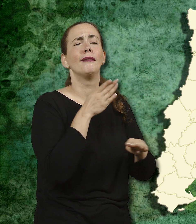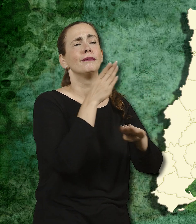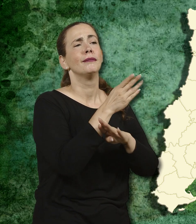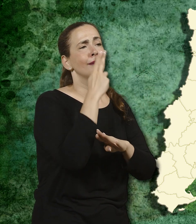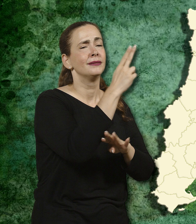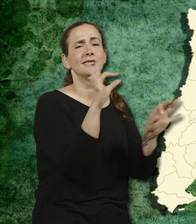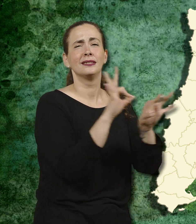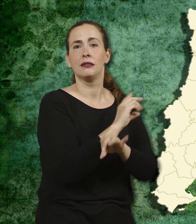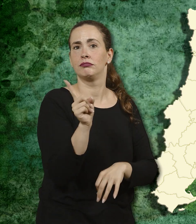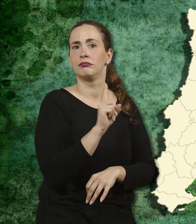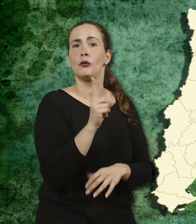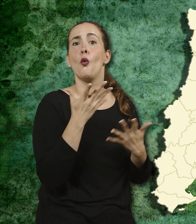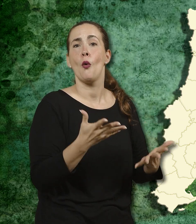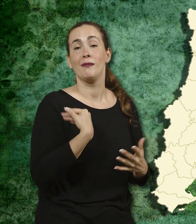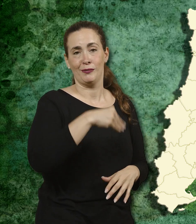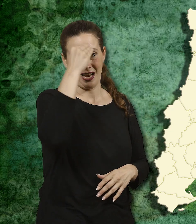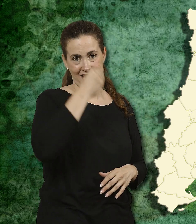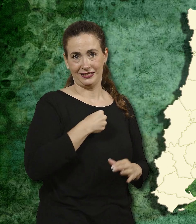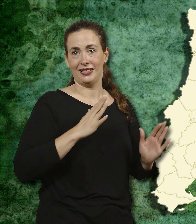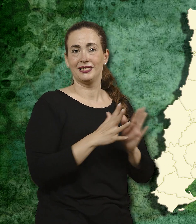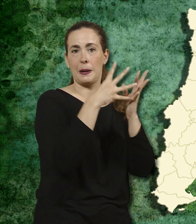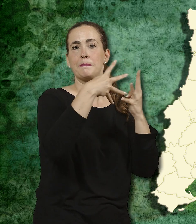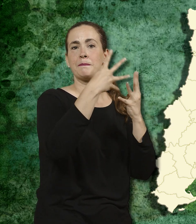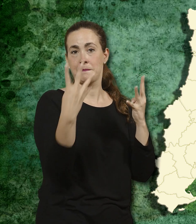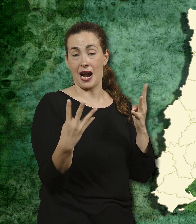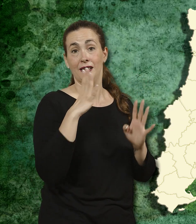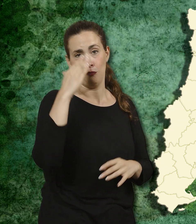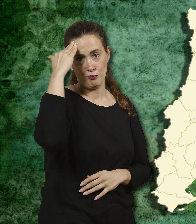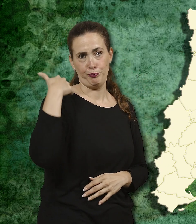Imprescindible: Visitar l'església de Sant Martí de Riells